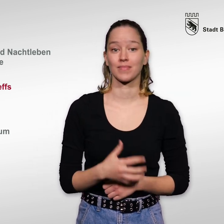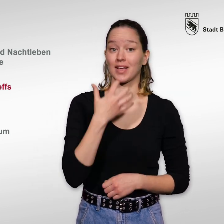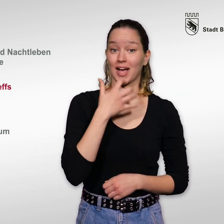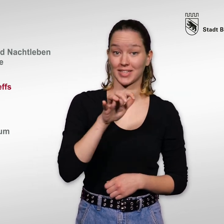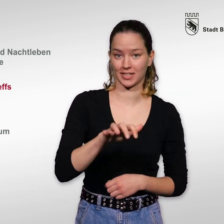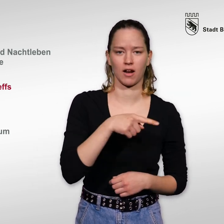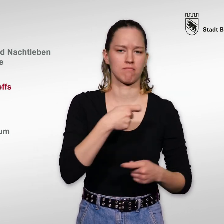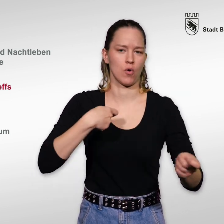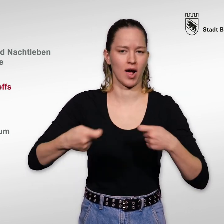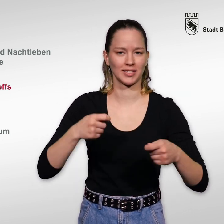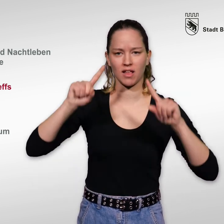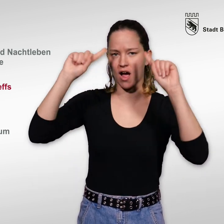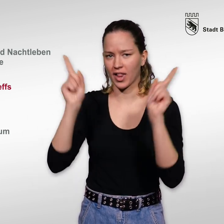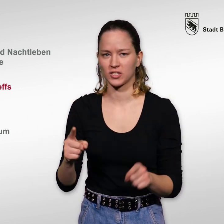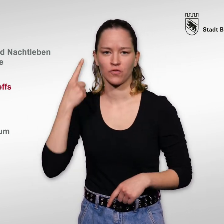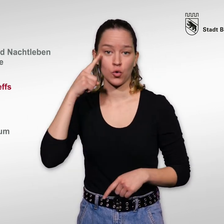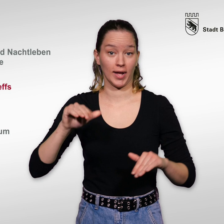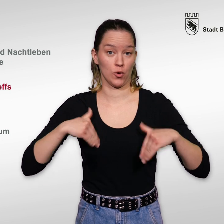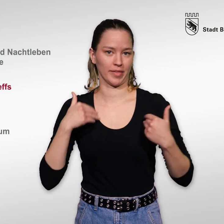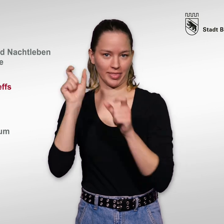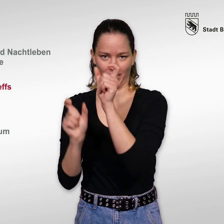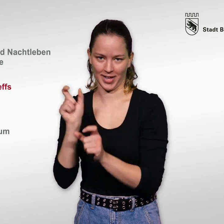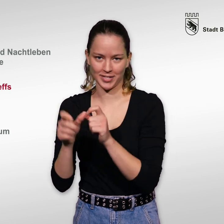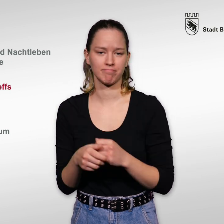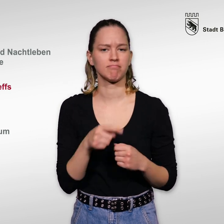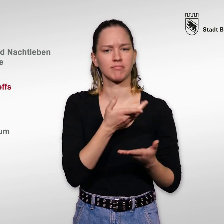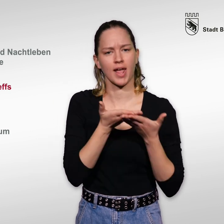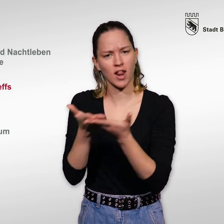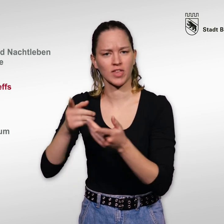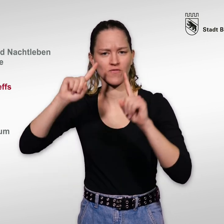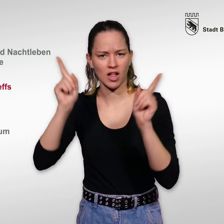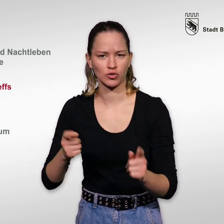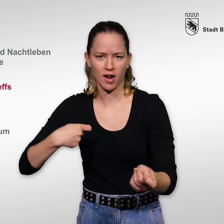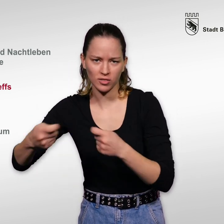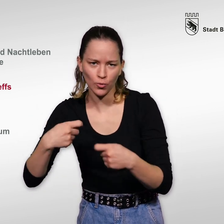Der Gaskessel organisiert Anlässe für Jugendliche,